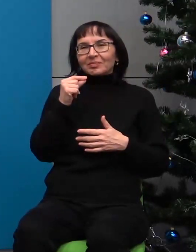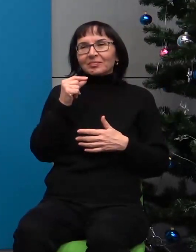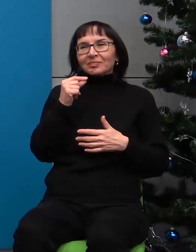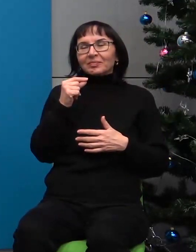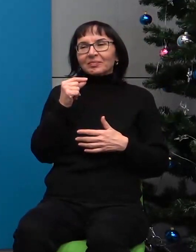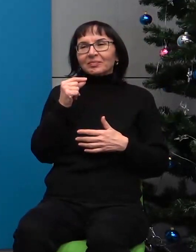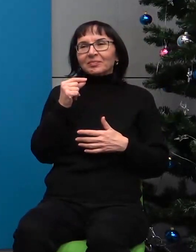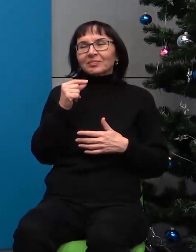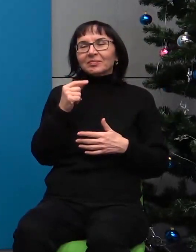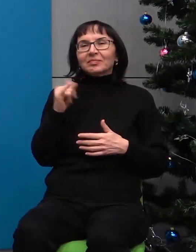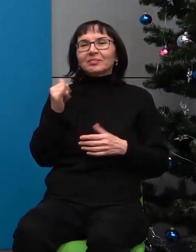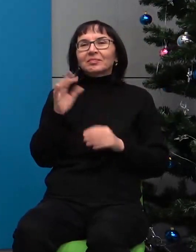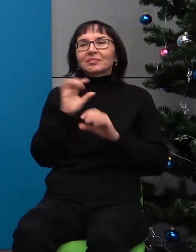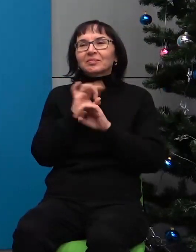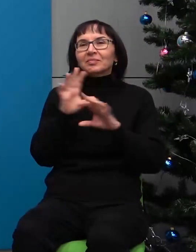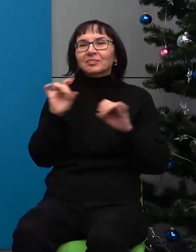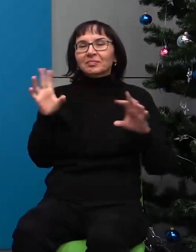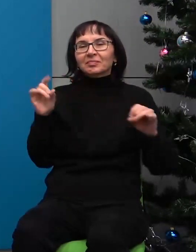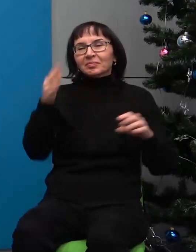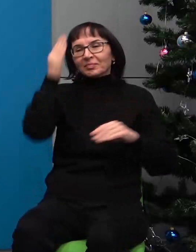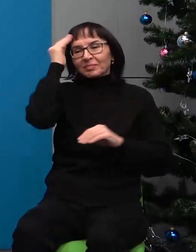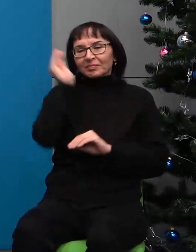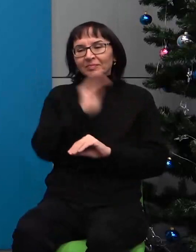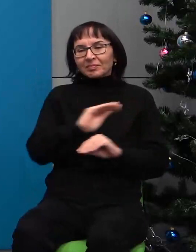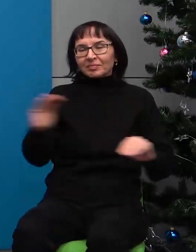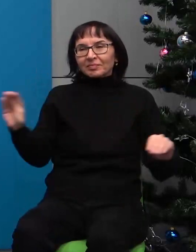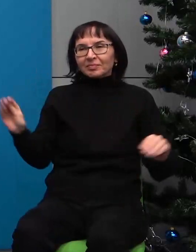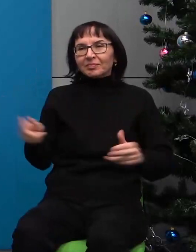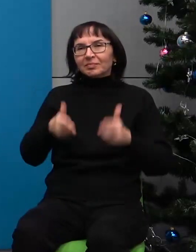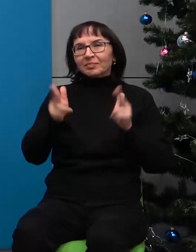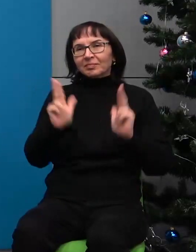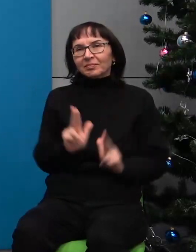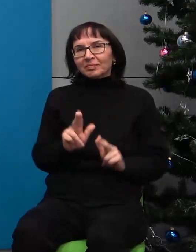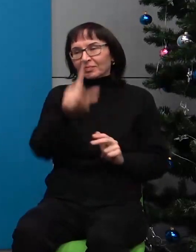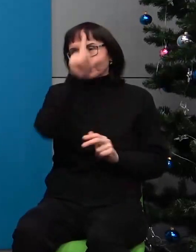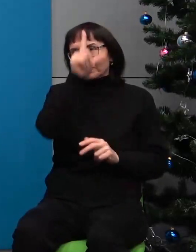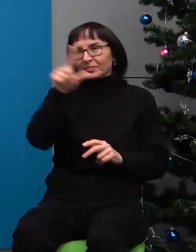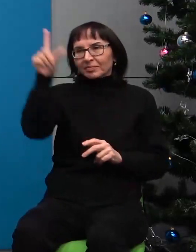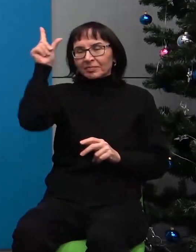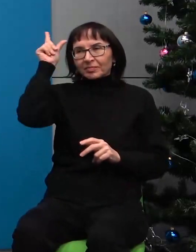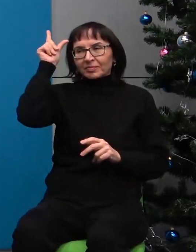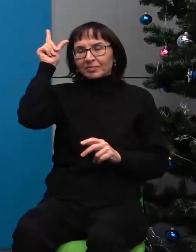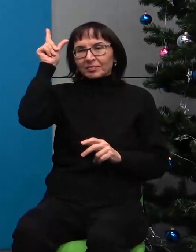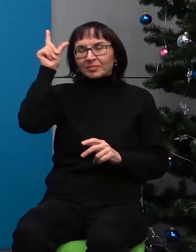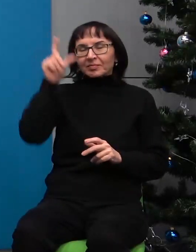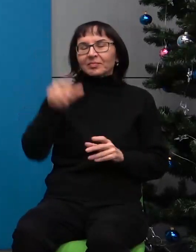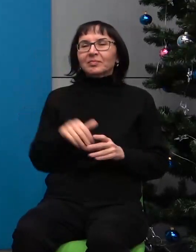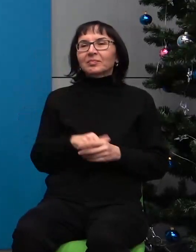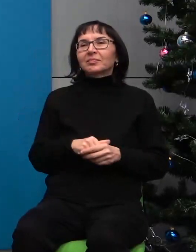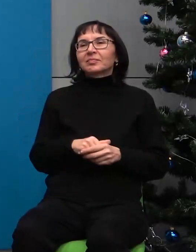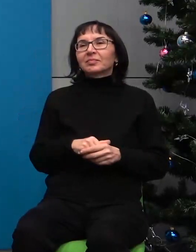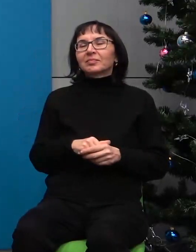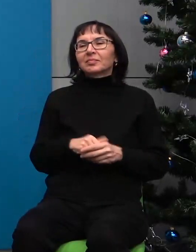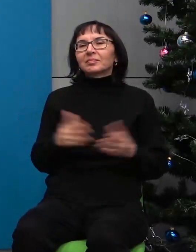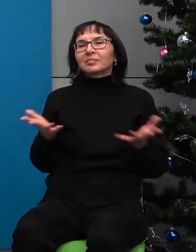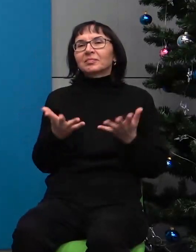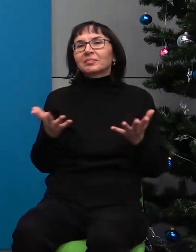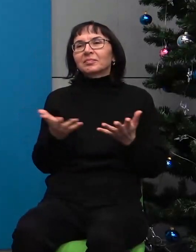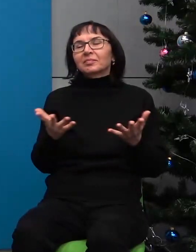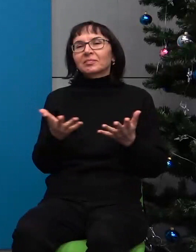No jaki profesor szanowany spał na kanapie, jakichś ludzi gdzieś tam metrem dojeżdża,